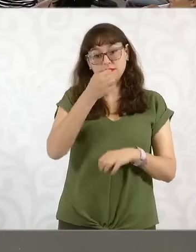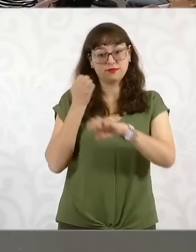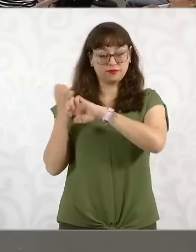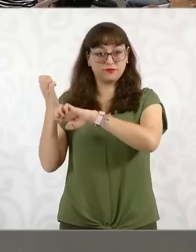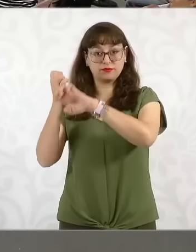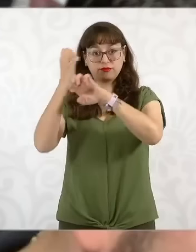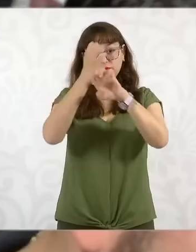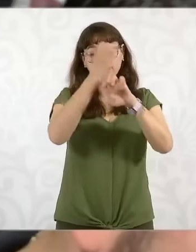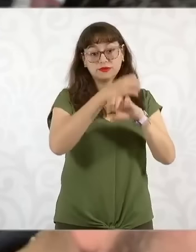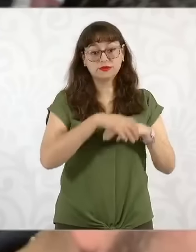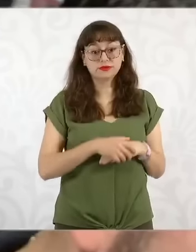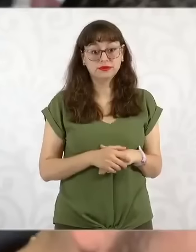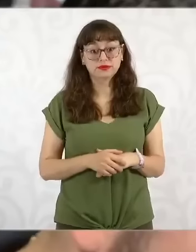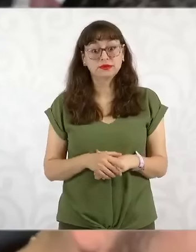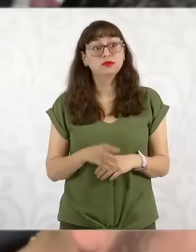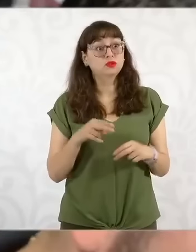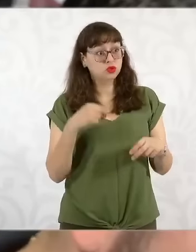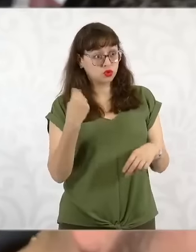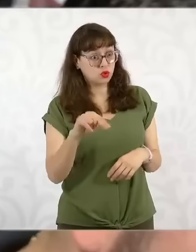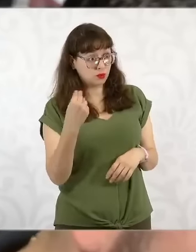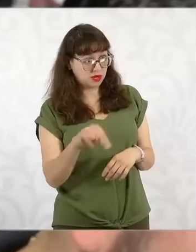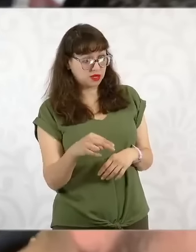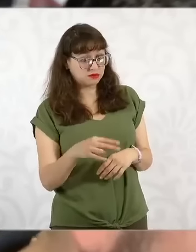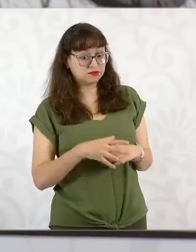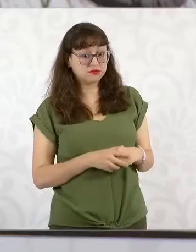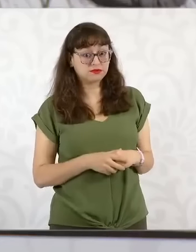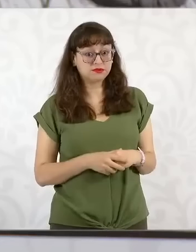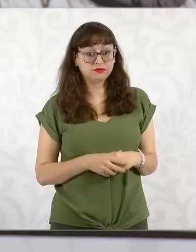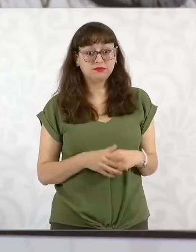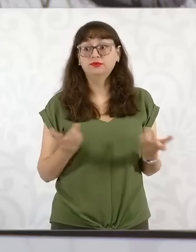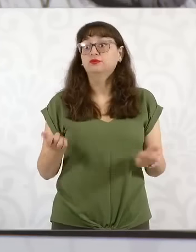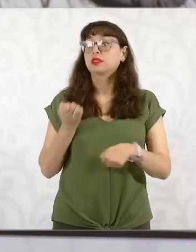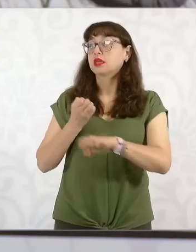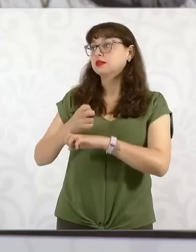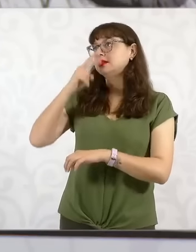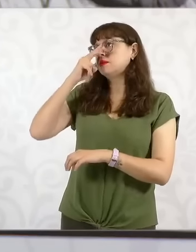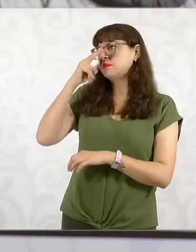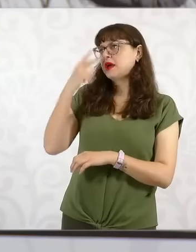de esto de estos grupos? Pues en el caso del Estado de México estaban relacionados con la